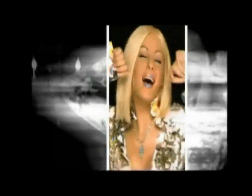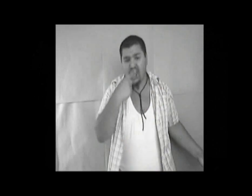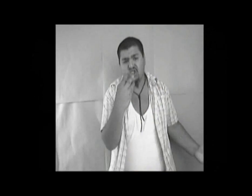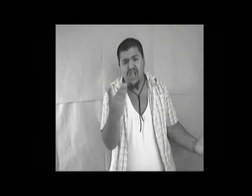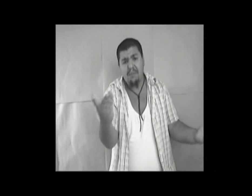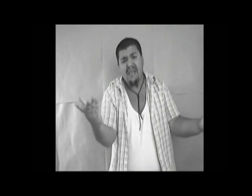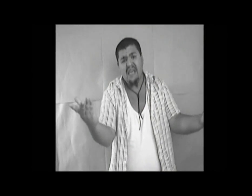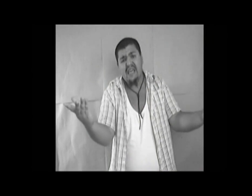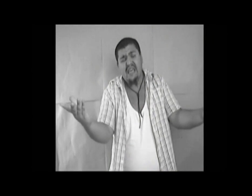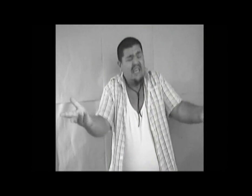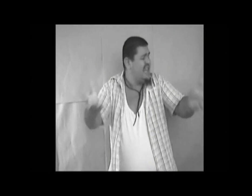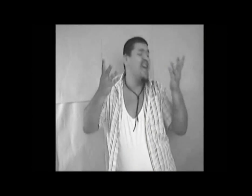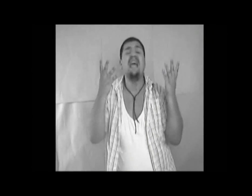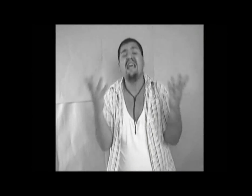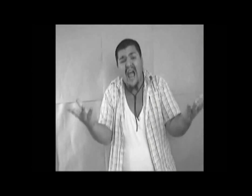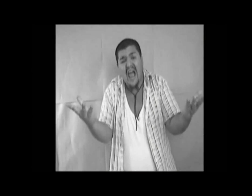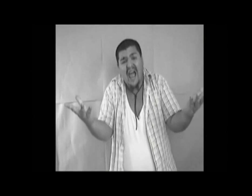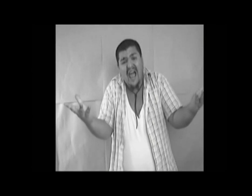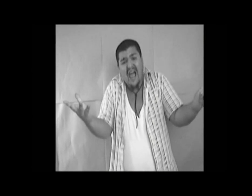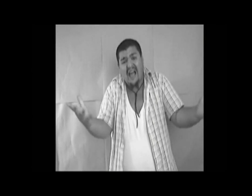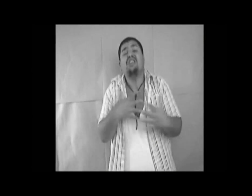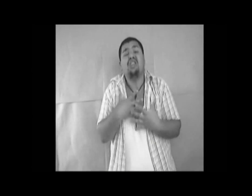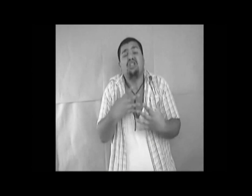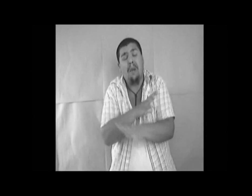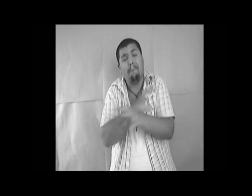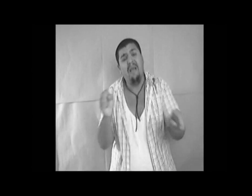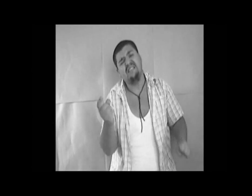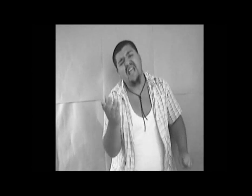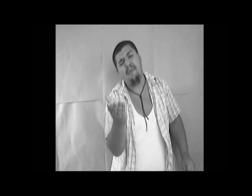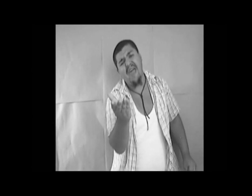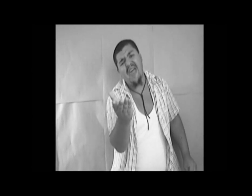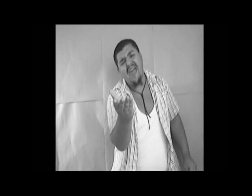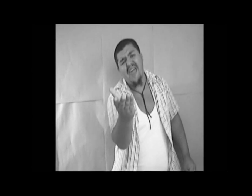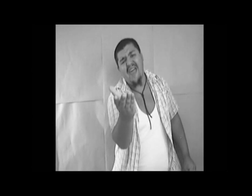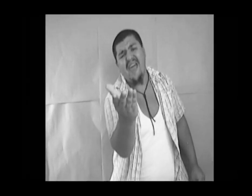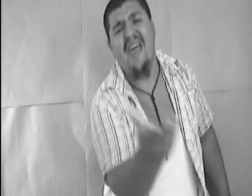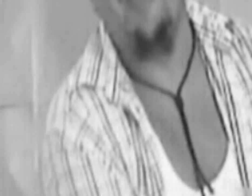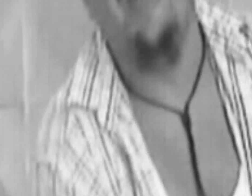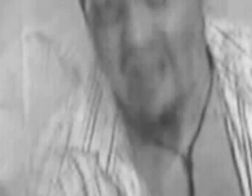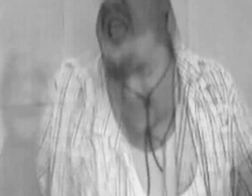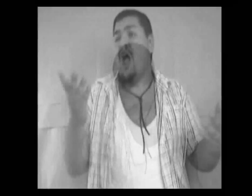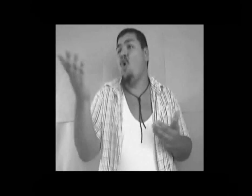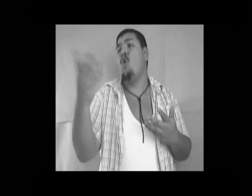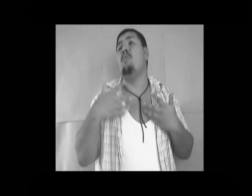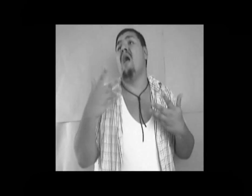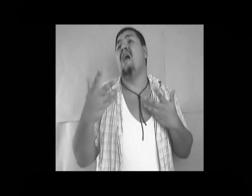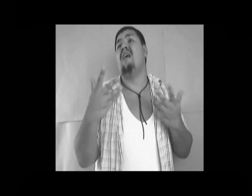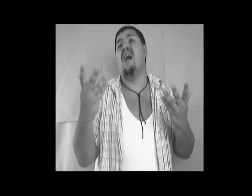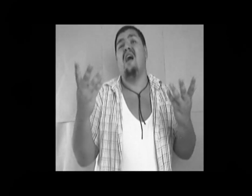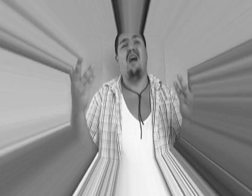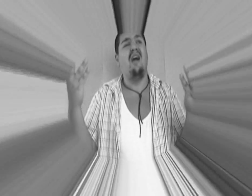Кажи ми как да дишам без тебе не го умея Tell me how to breathe without you do not know